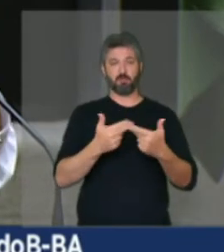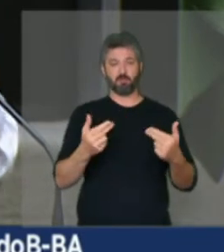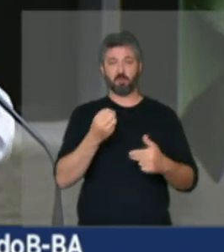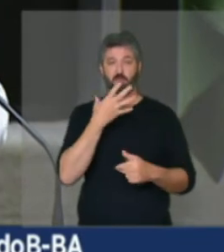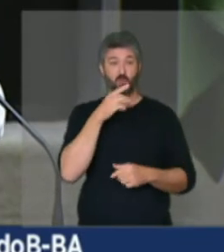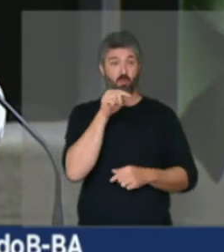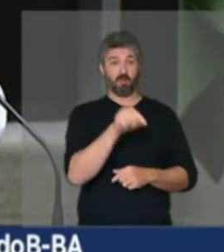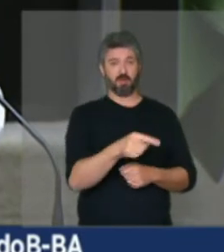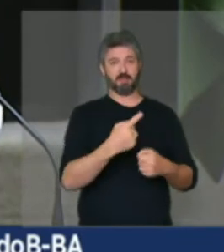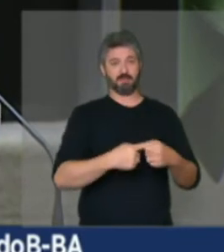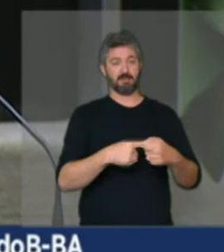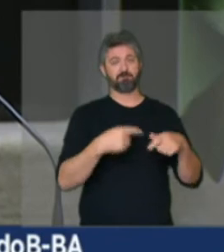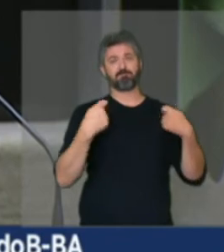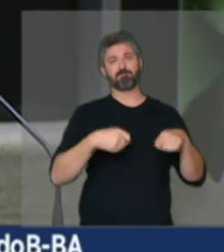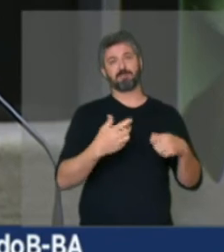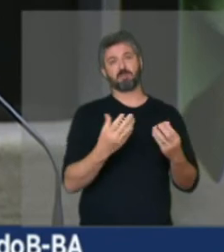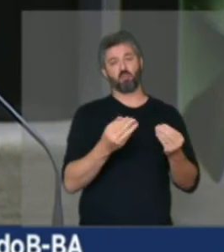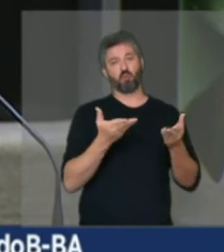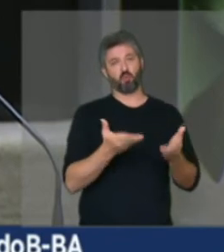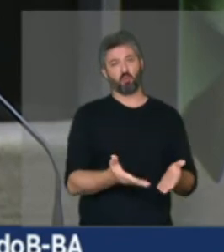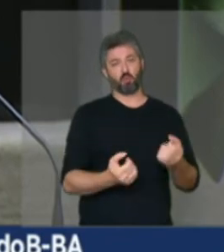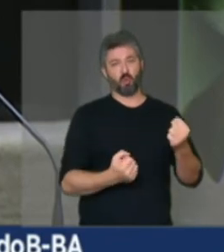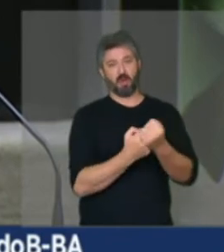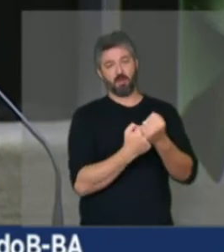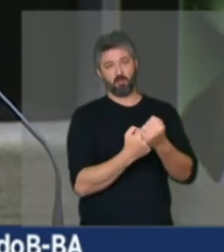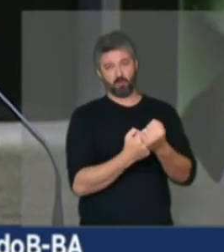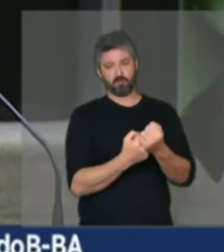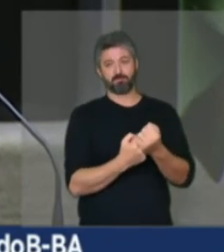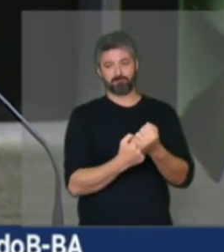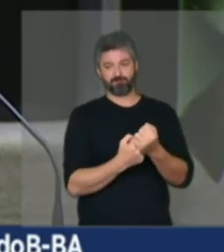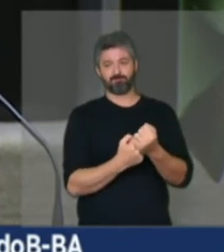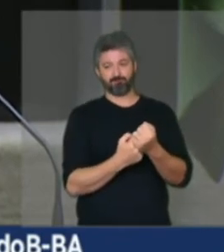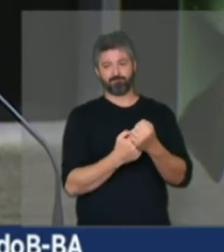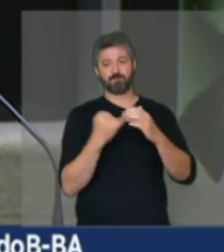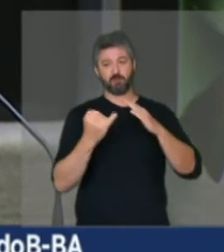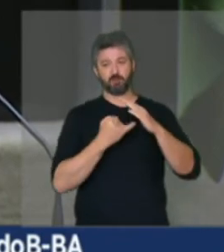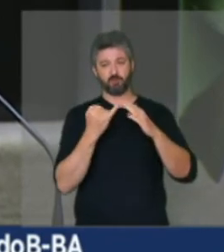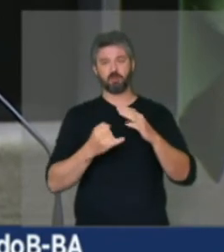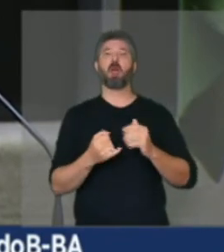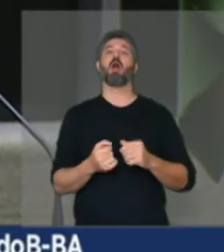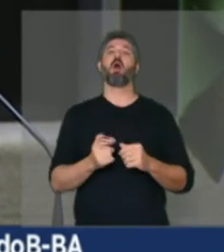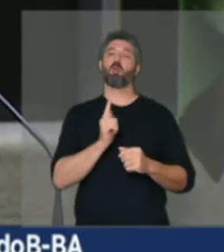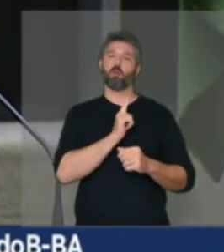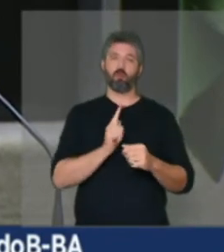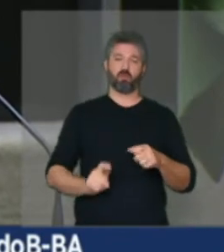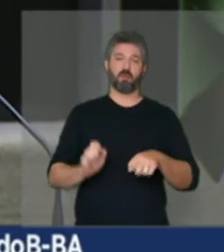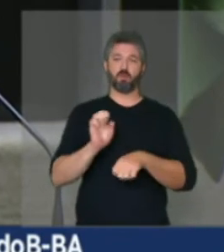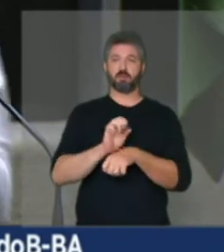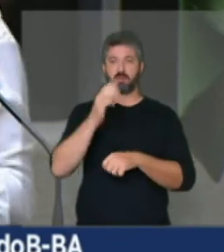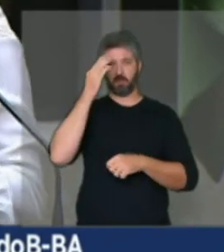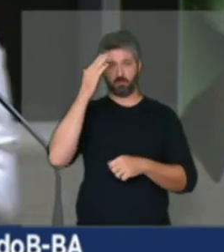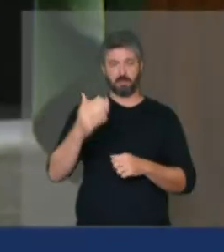NESSE MUNICÍPIO QUE TANTO PRECISA DO APOIO INSTITUCIONAL, O APOIO DO GOVERNO DO ESTADO DA BAHIA. MUITO -- OBRIGADA. [PRESIDENTE]: